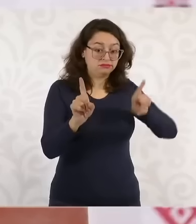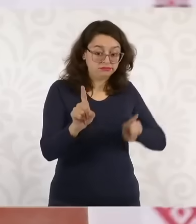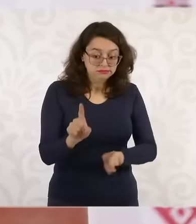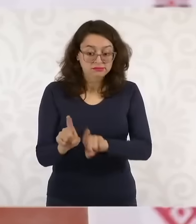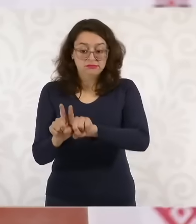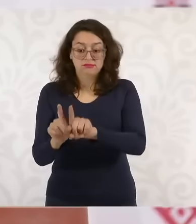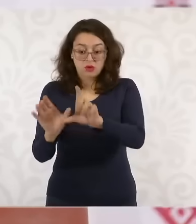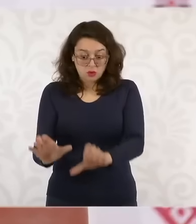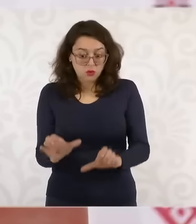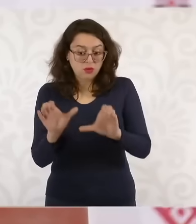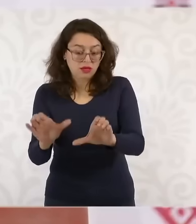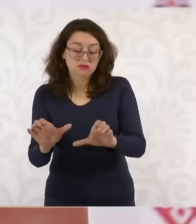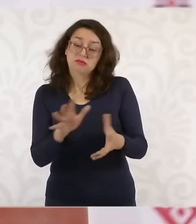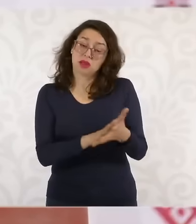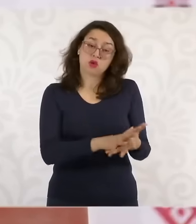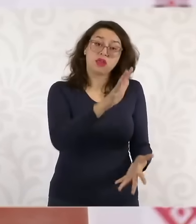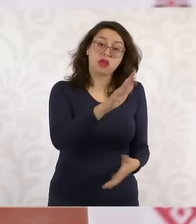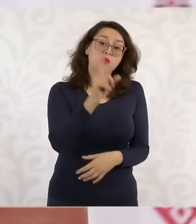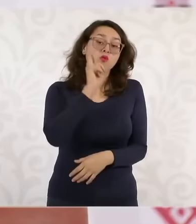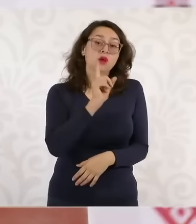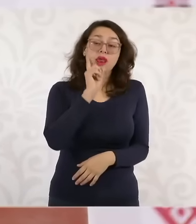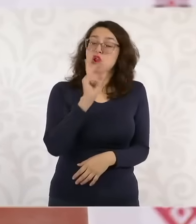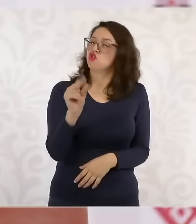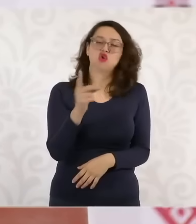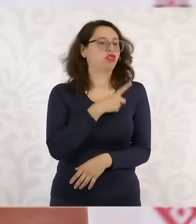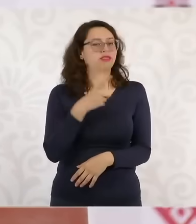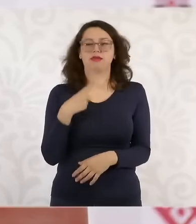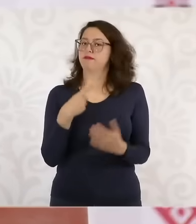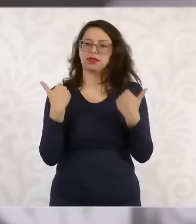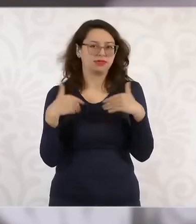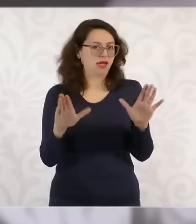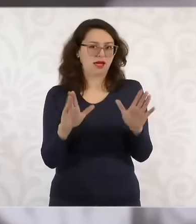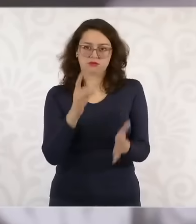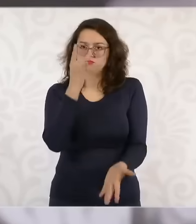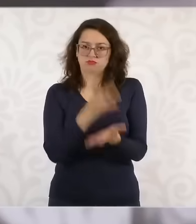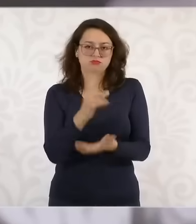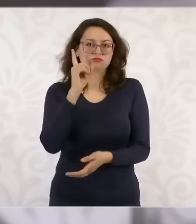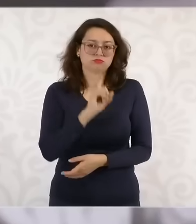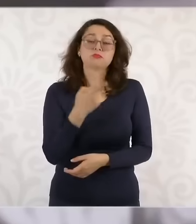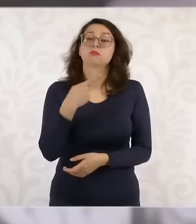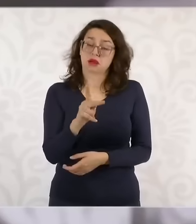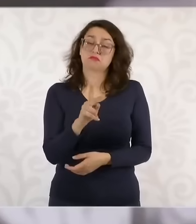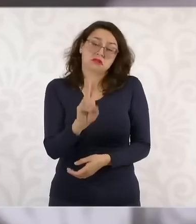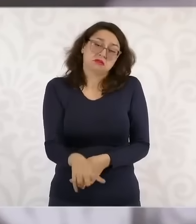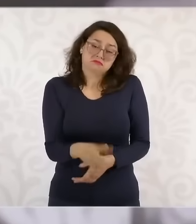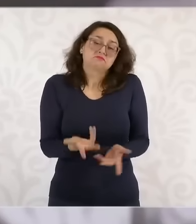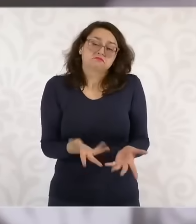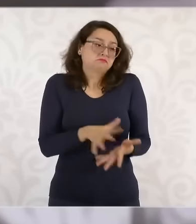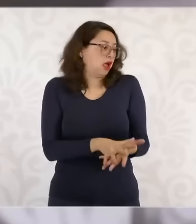debe ser así, pero por ahora sí sucede y hay un reconocimiento a este esfuerzo y trabajo en las